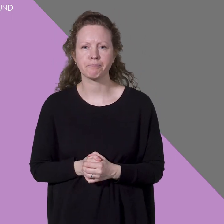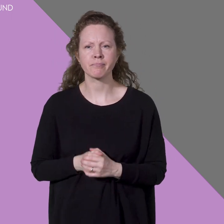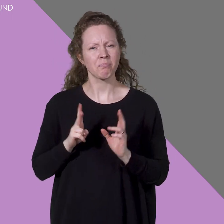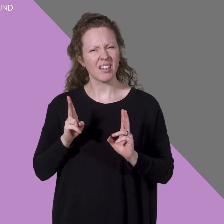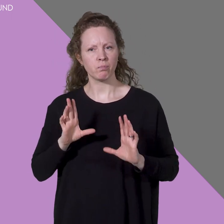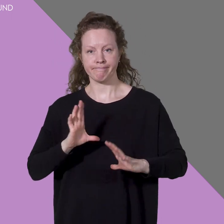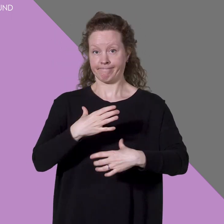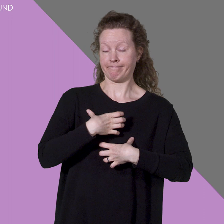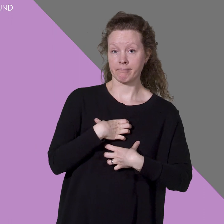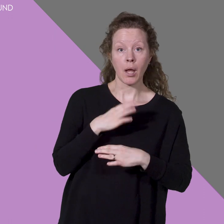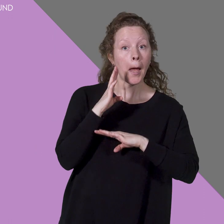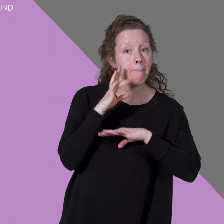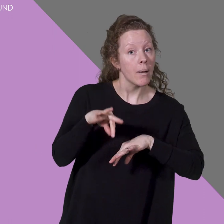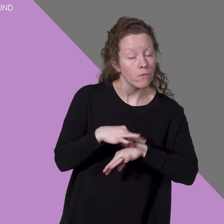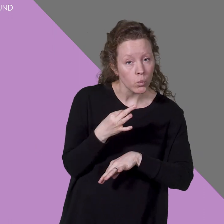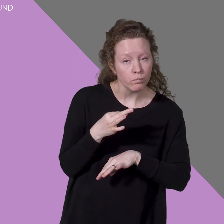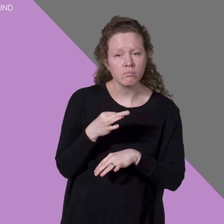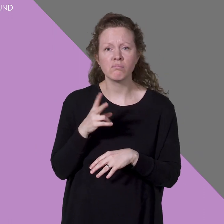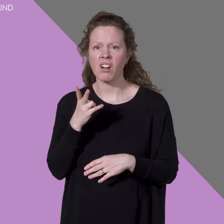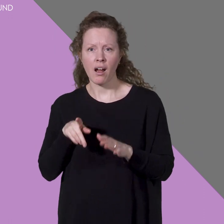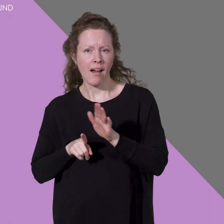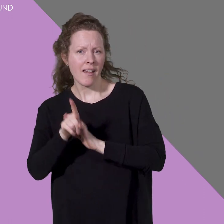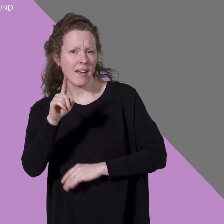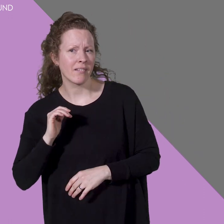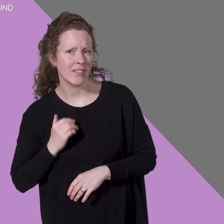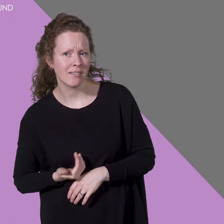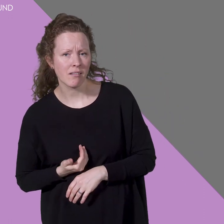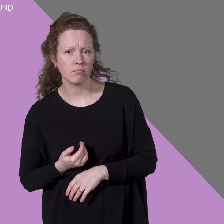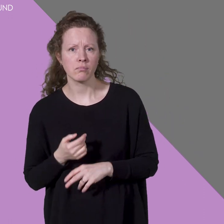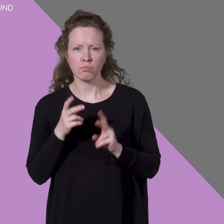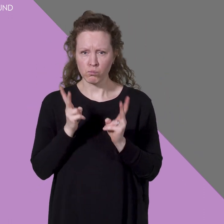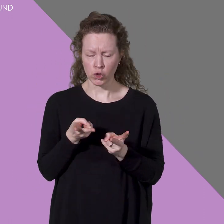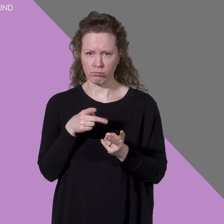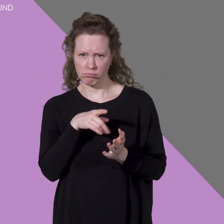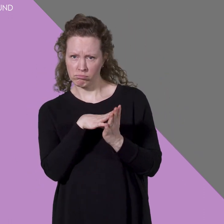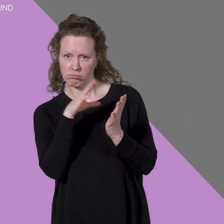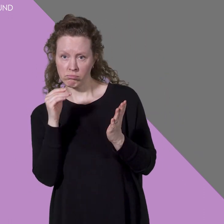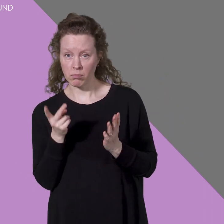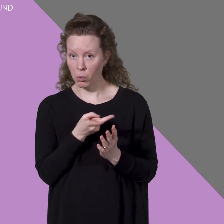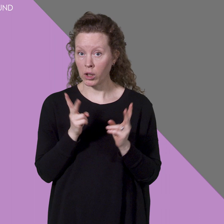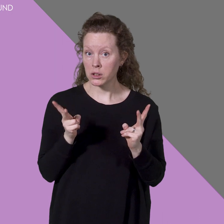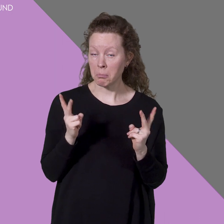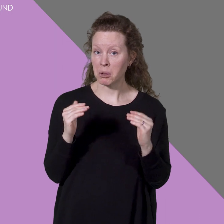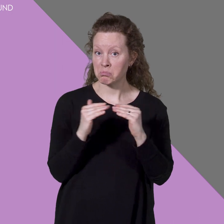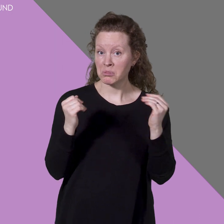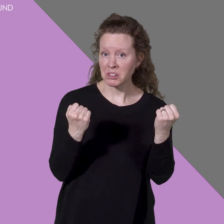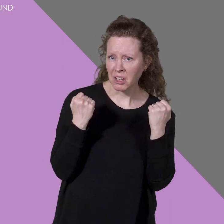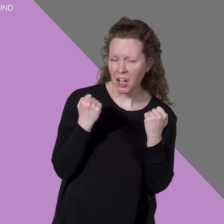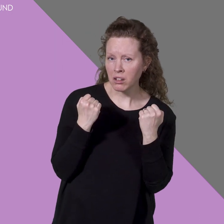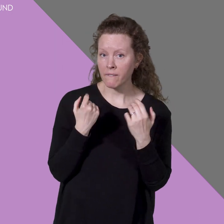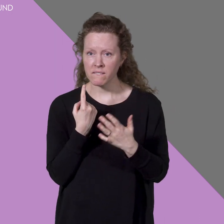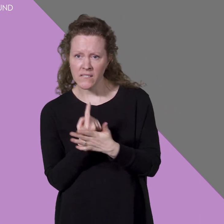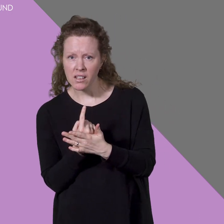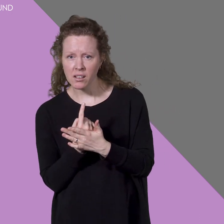Rollerna som hemmafru och karriärkvinna ska ses som lika starka och viktiga, -